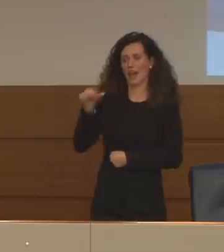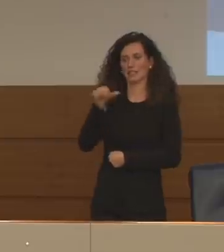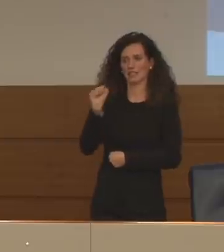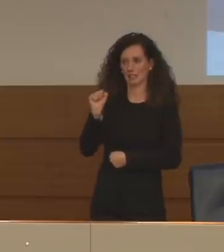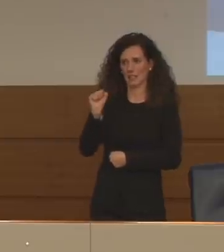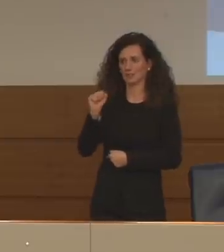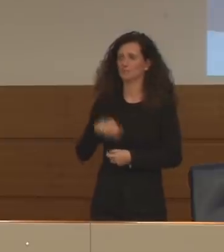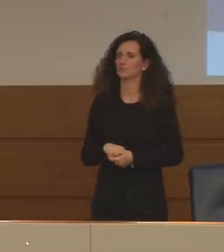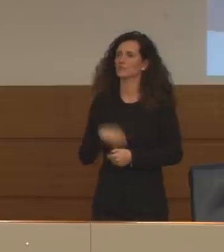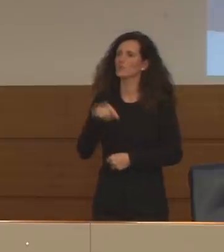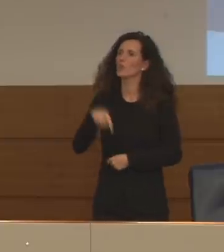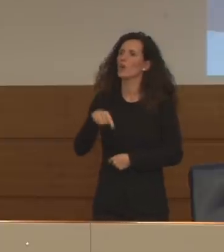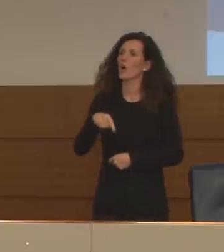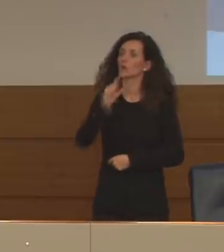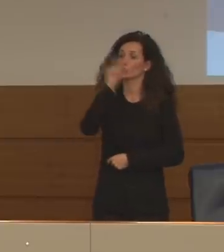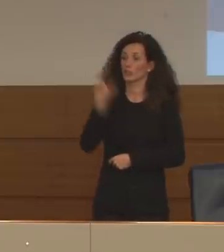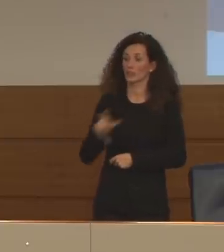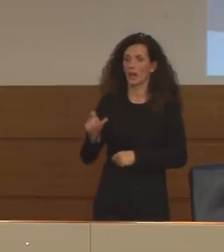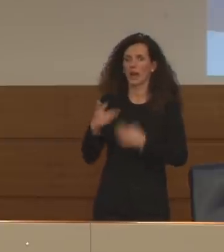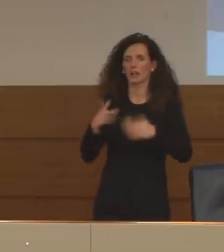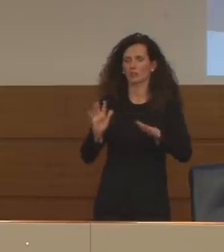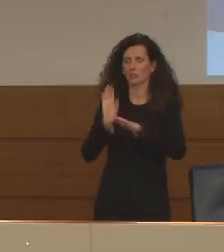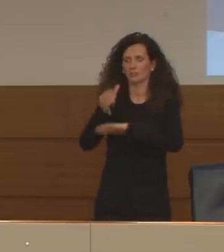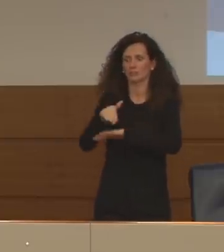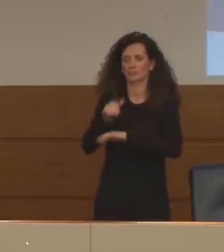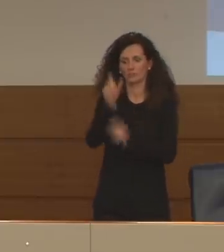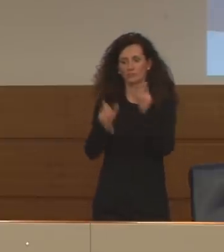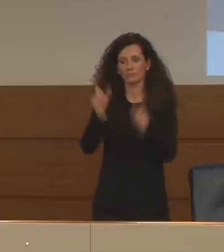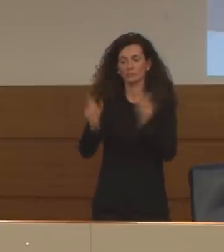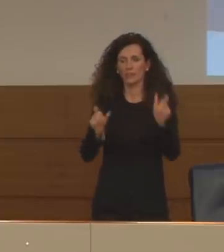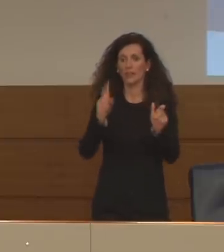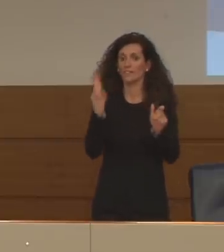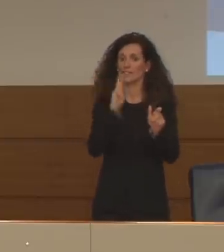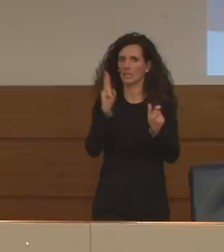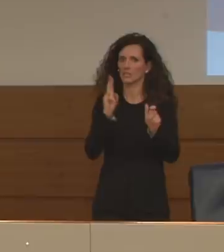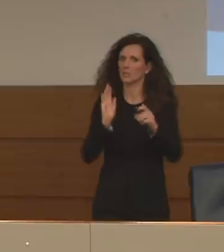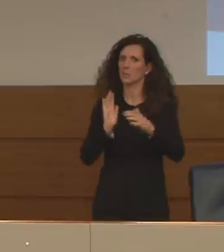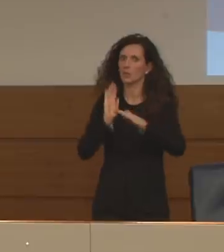oggi l'Italia supera il numero di vittime della Cina un paese che ha oltre